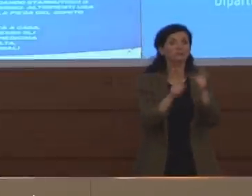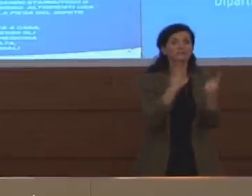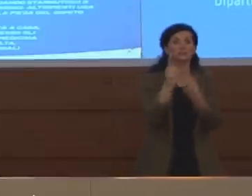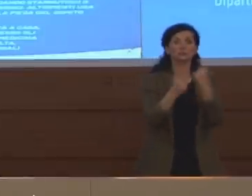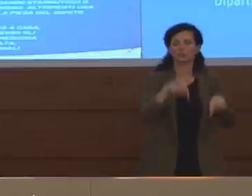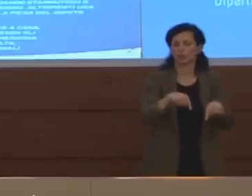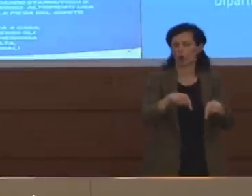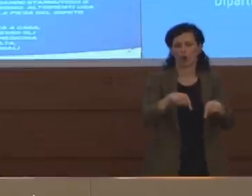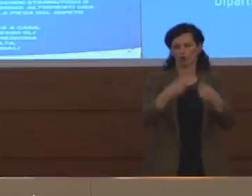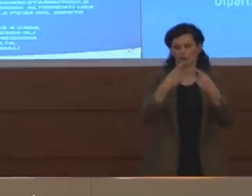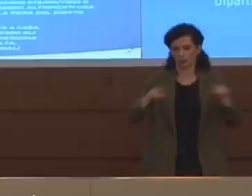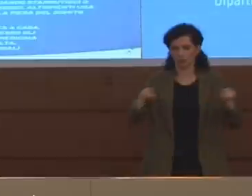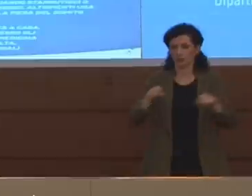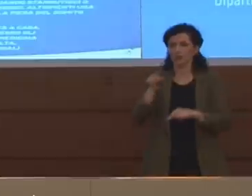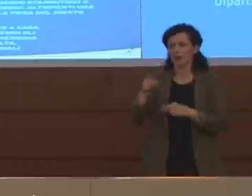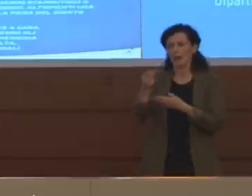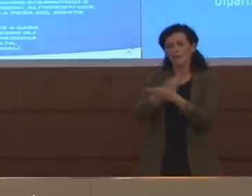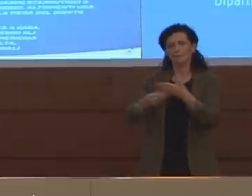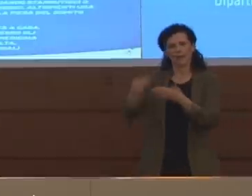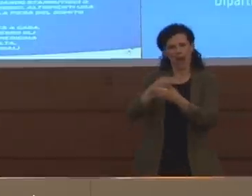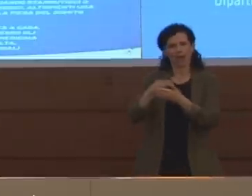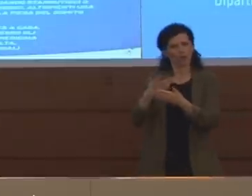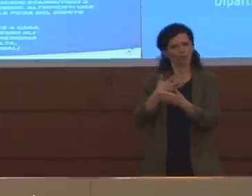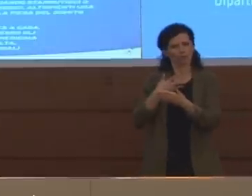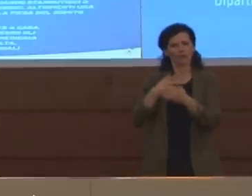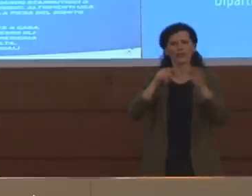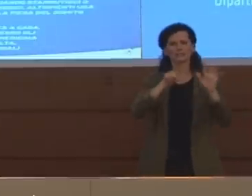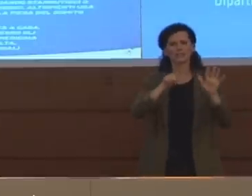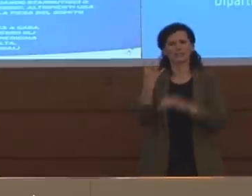Sono 74 pagine più qualche allegato.